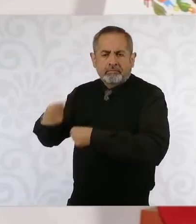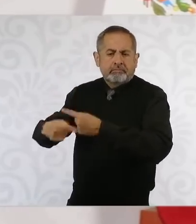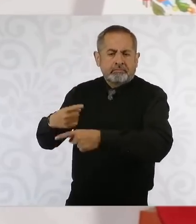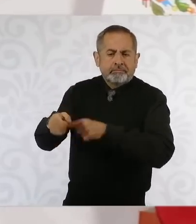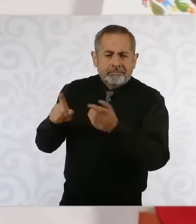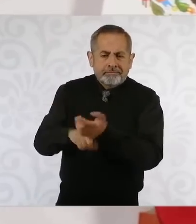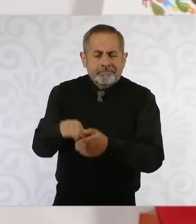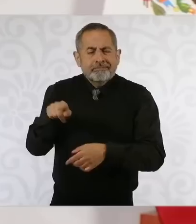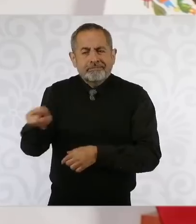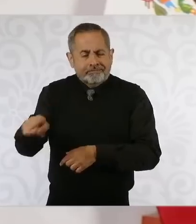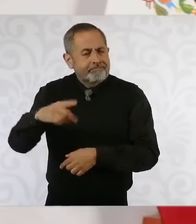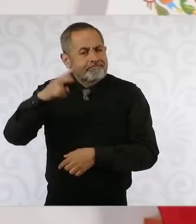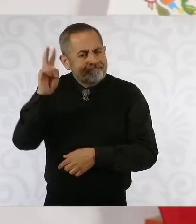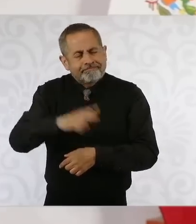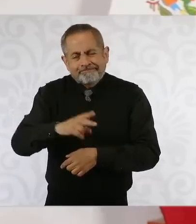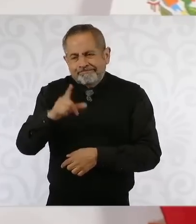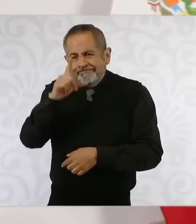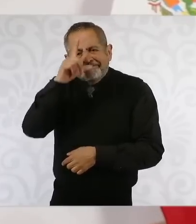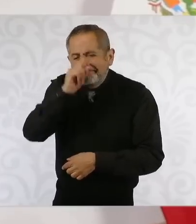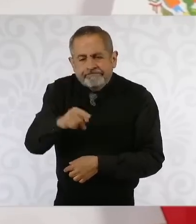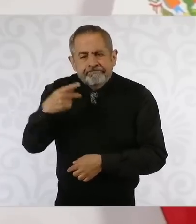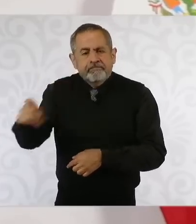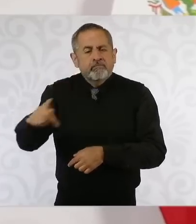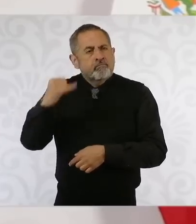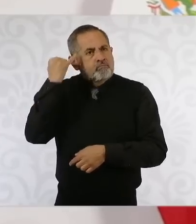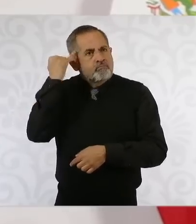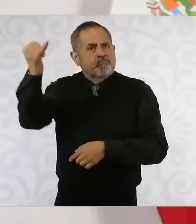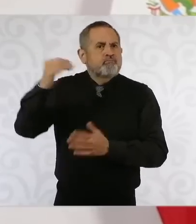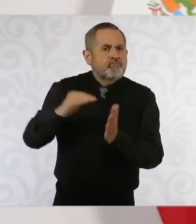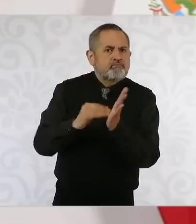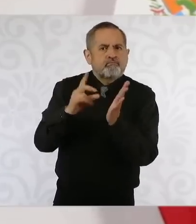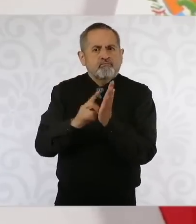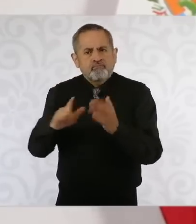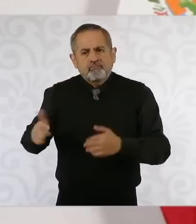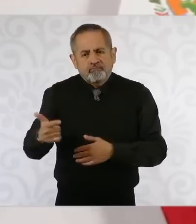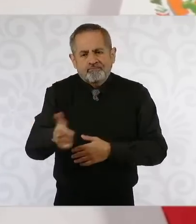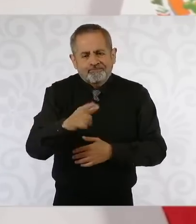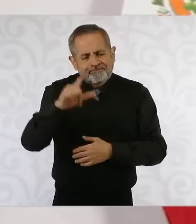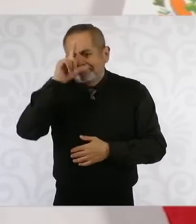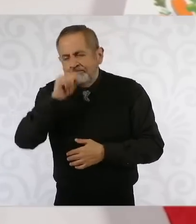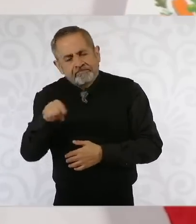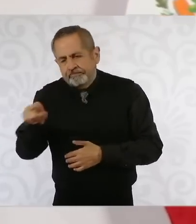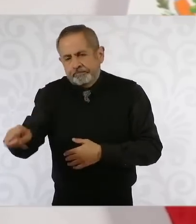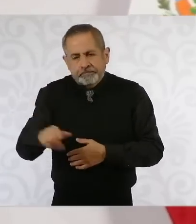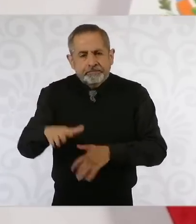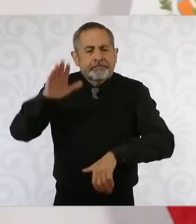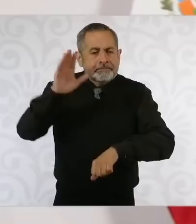fallido en el estado de Guanajuato Guanajuato no solamente es el estado con mayor número de